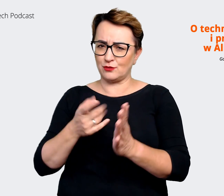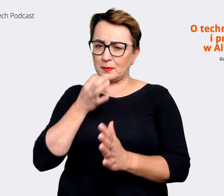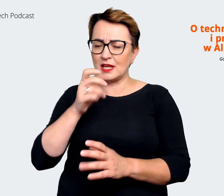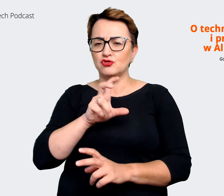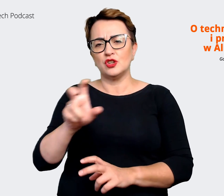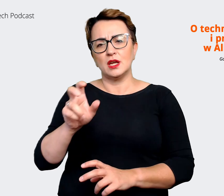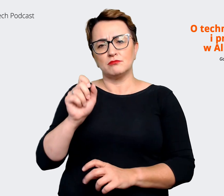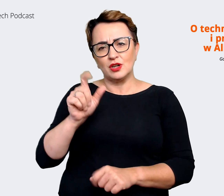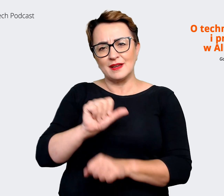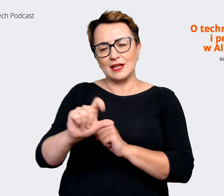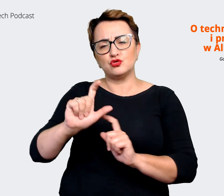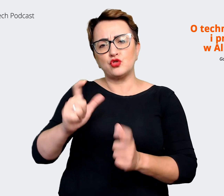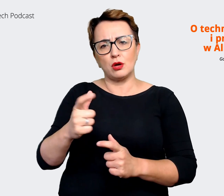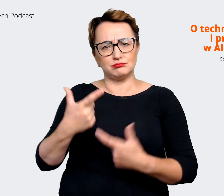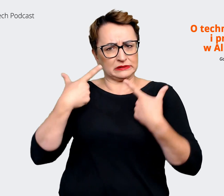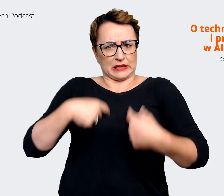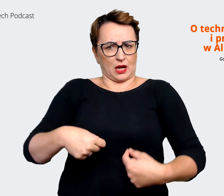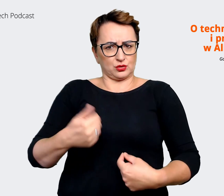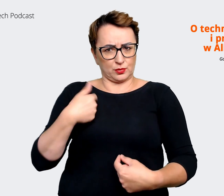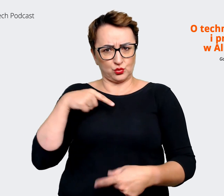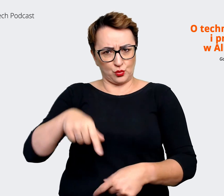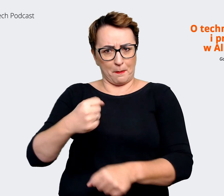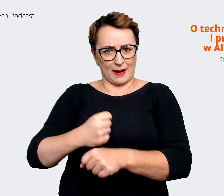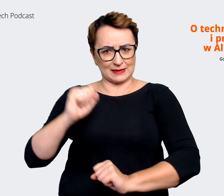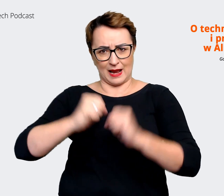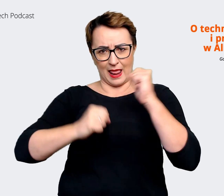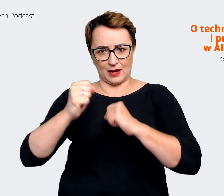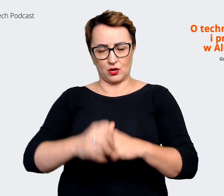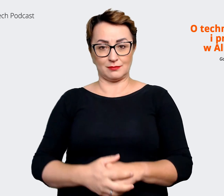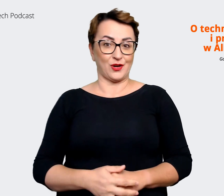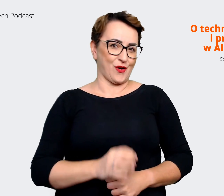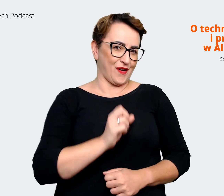co Was zaskoczyło w pracy w Allegro? Mariusz: Oj tak. Jest trochę takich